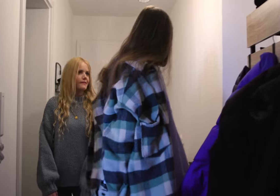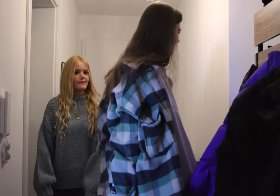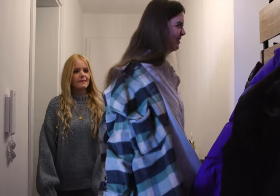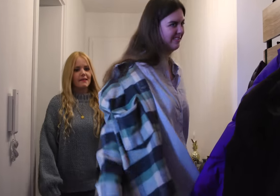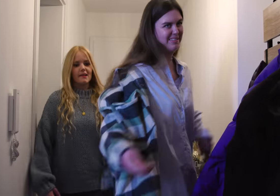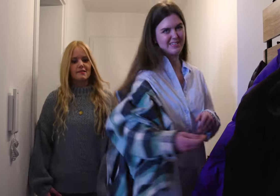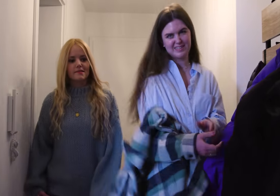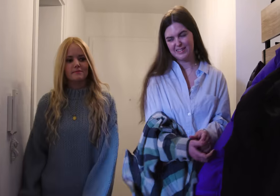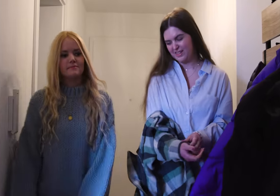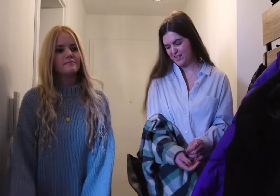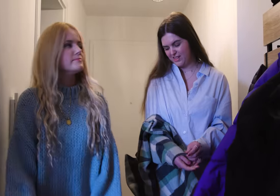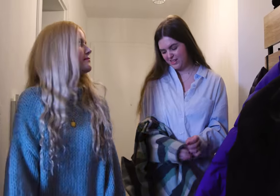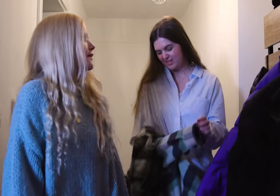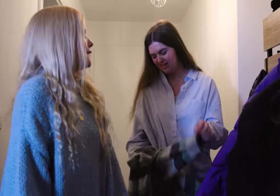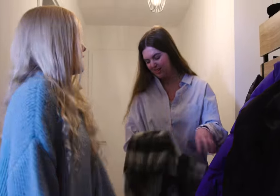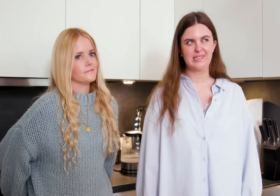Also das Besondere an unserer Verbindung ist,